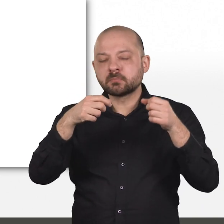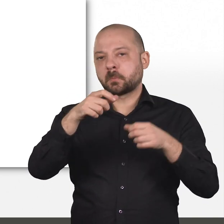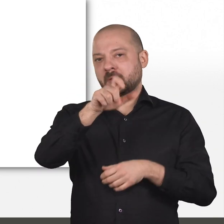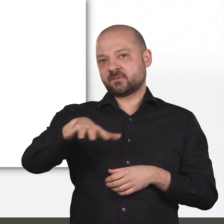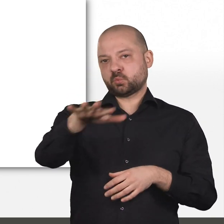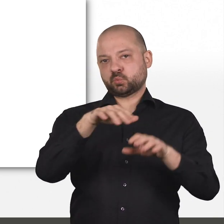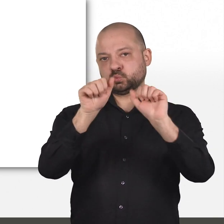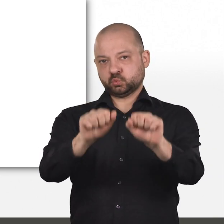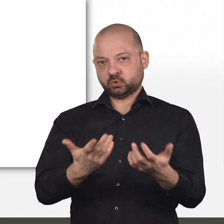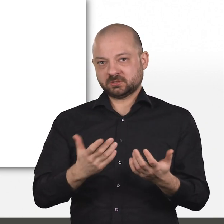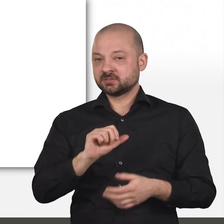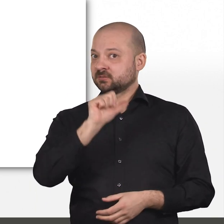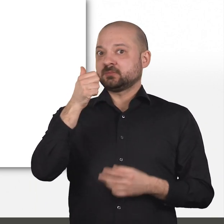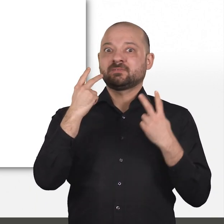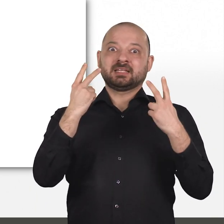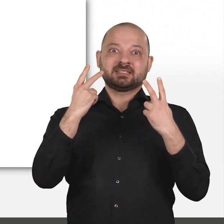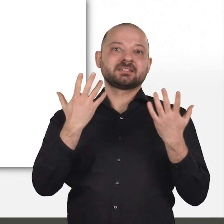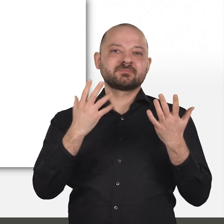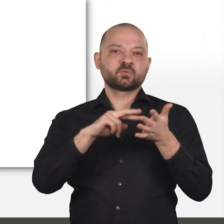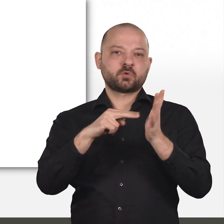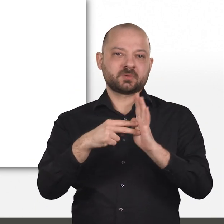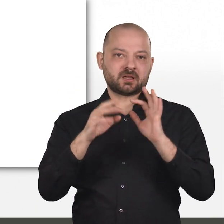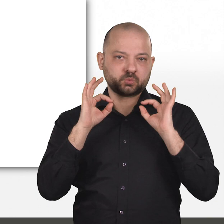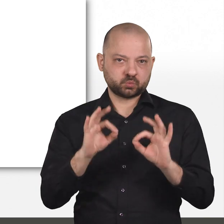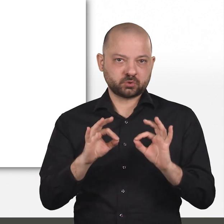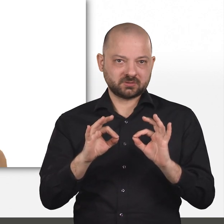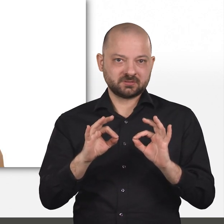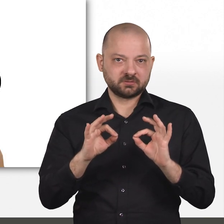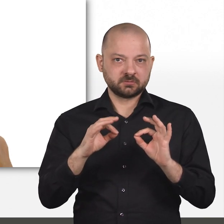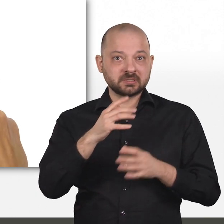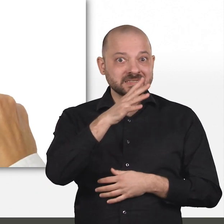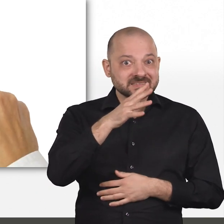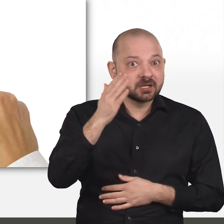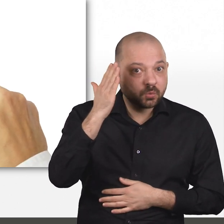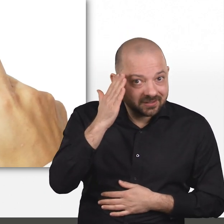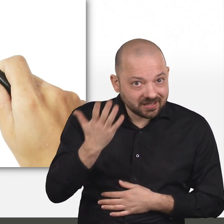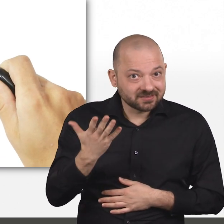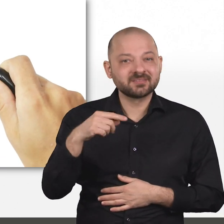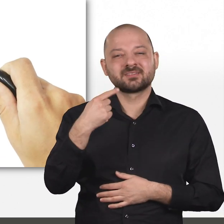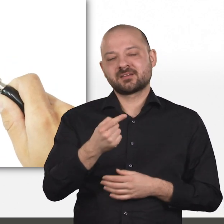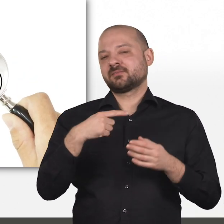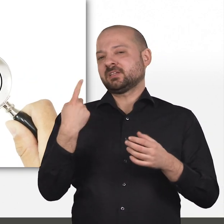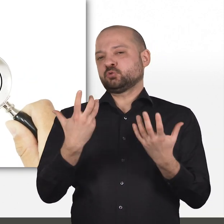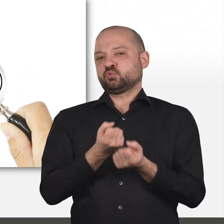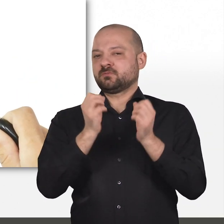Gute Vorbereitung ist dabei das A und O. Nur wenn wir die Risiken kennen, können wir ihnen effizient begegnen.